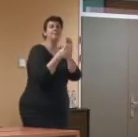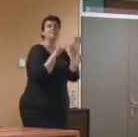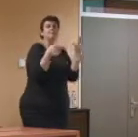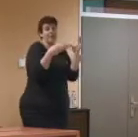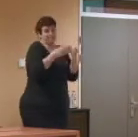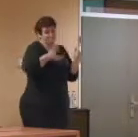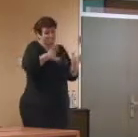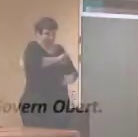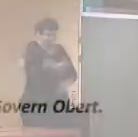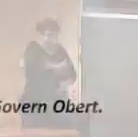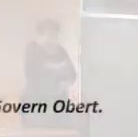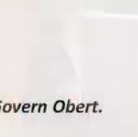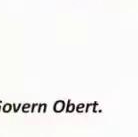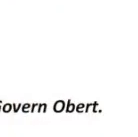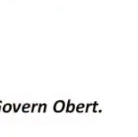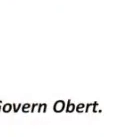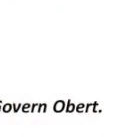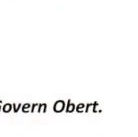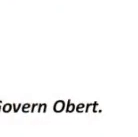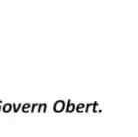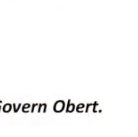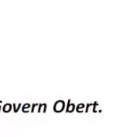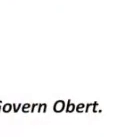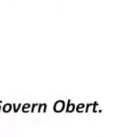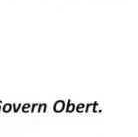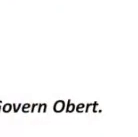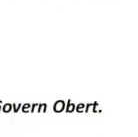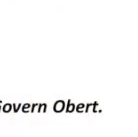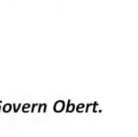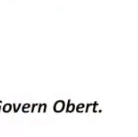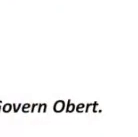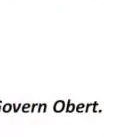a las compañeras intérpretes de signos, que siempre hablamos a una velocidad sin